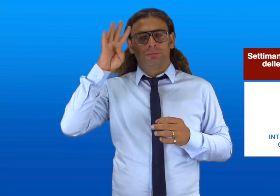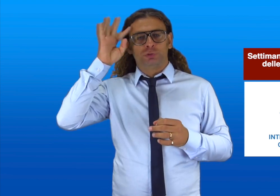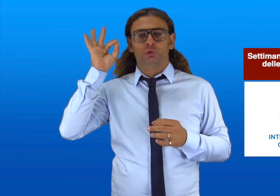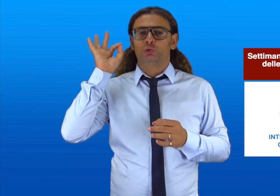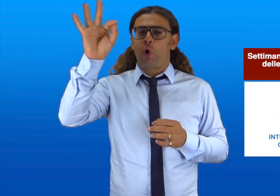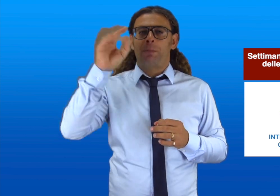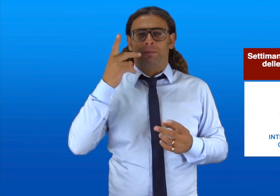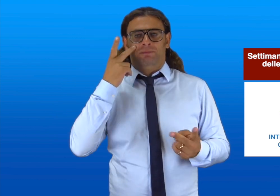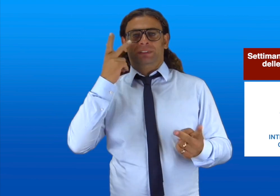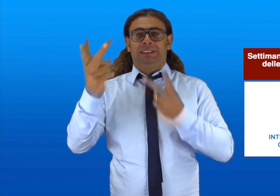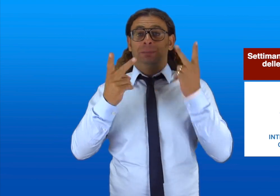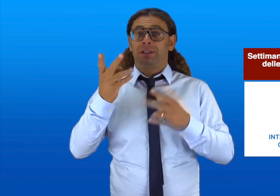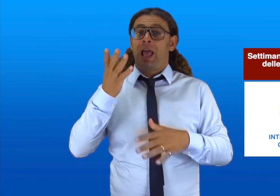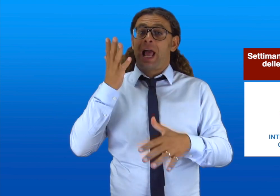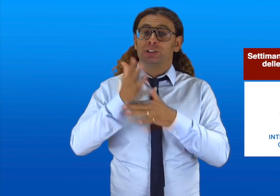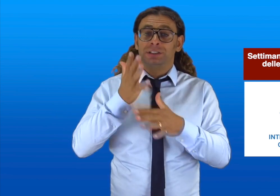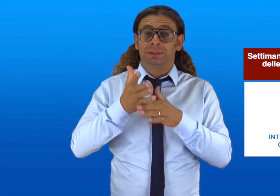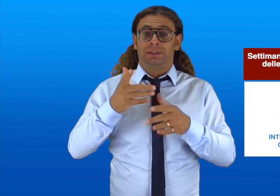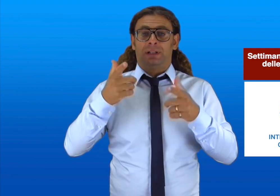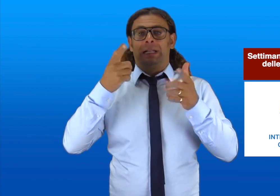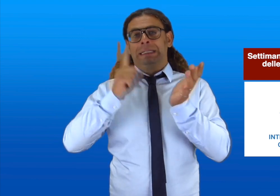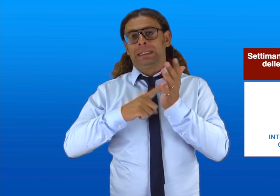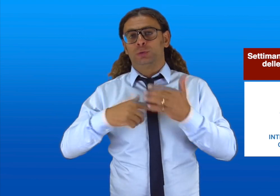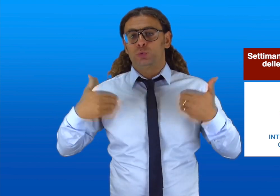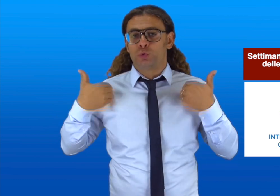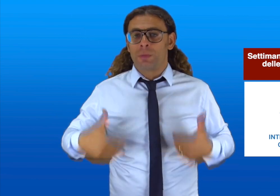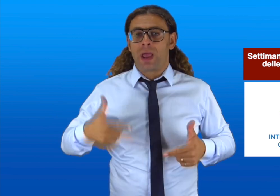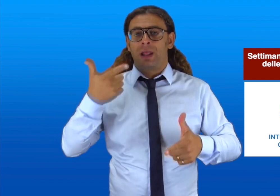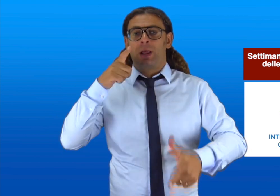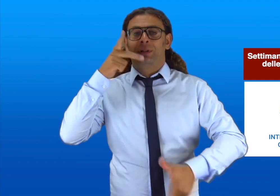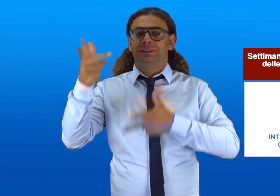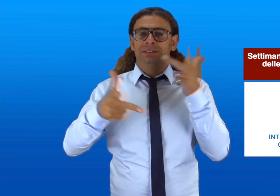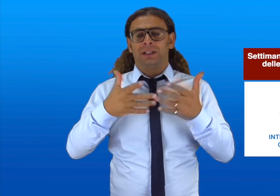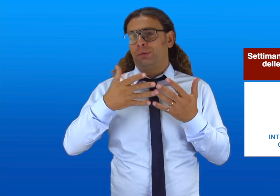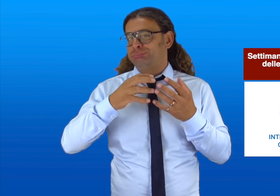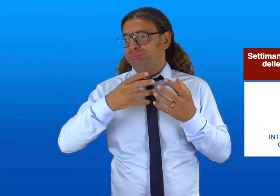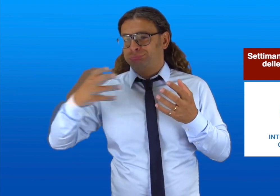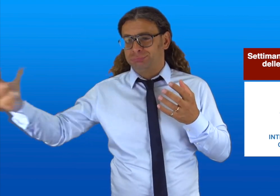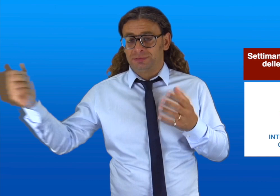eventi per sensibilizzare l'opinione pubblica sulla sordità, sui diritti, sull'accessibilità, sulle lingue dei segni e molto altro.